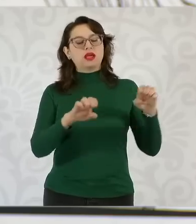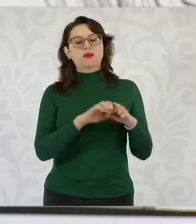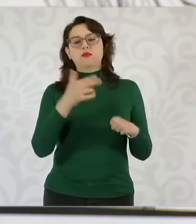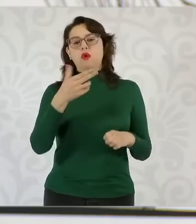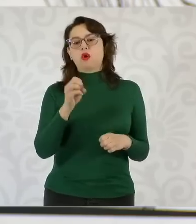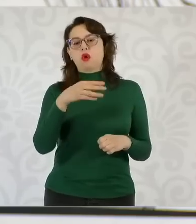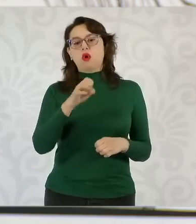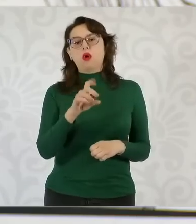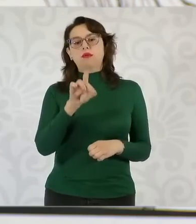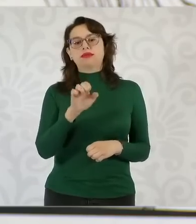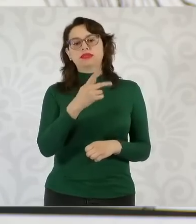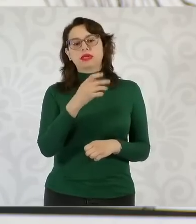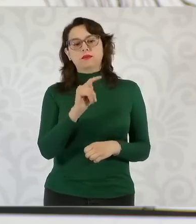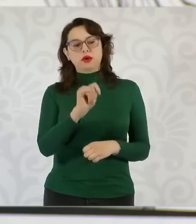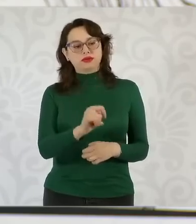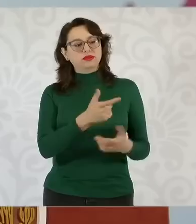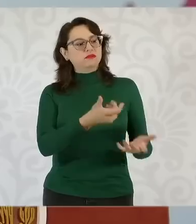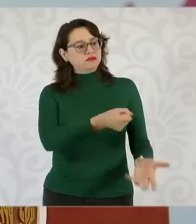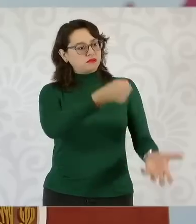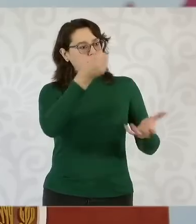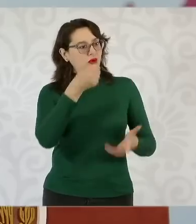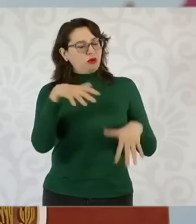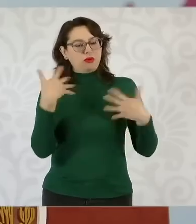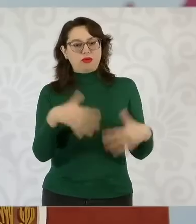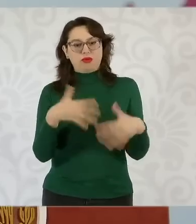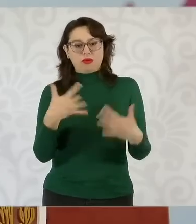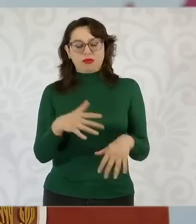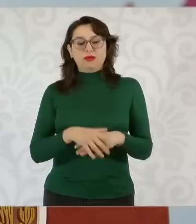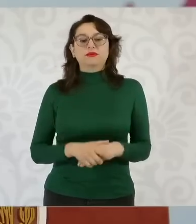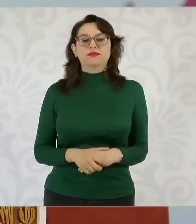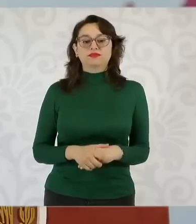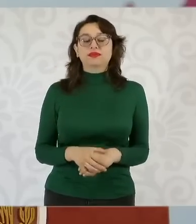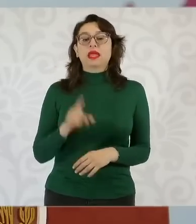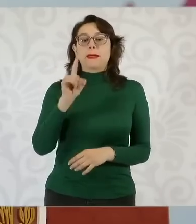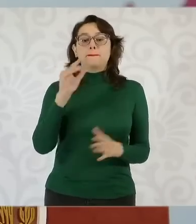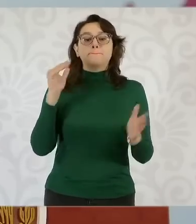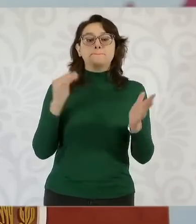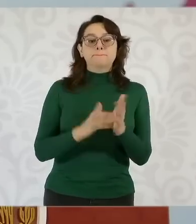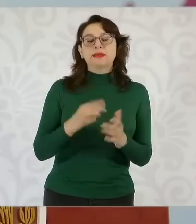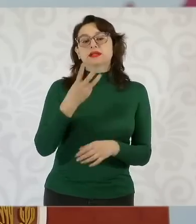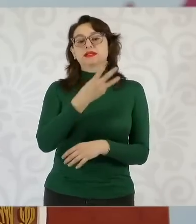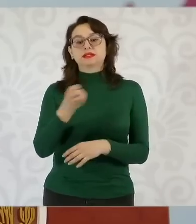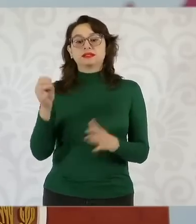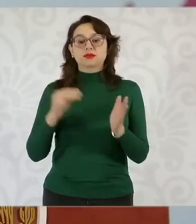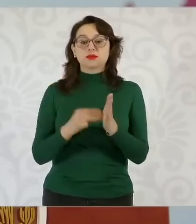esta inversión hoy vamos a estar anunciando una inversión de más de 1300 millones de dólares que